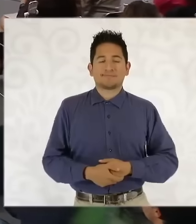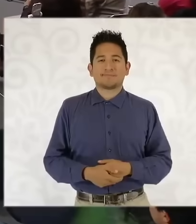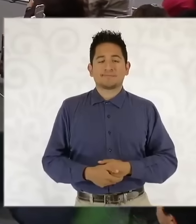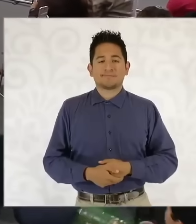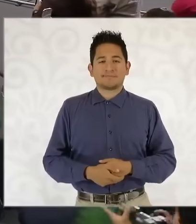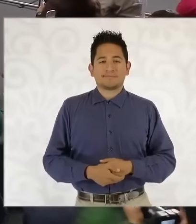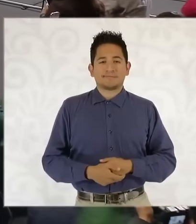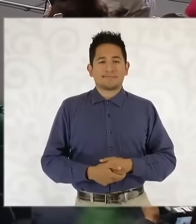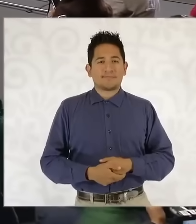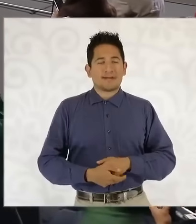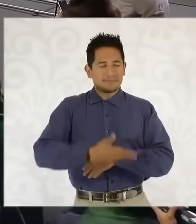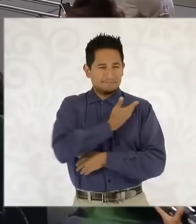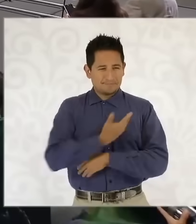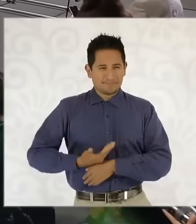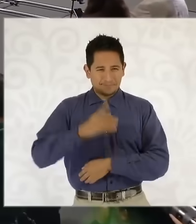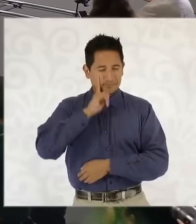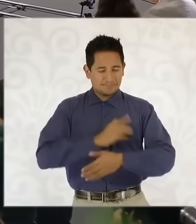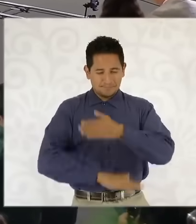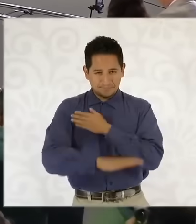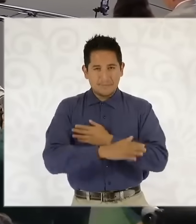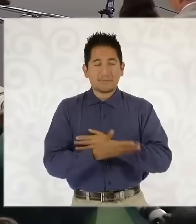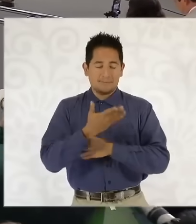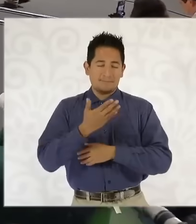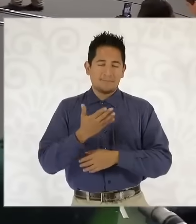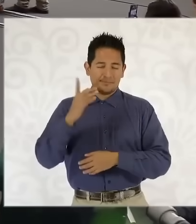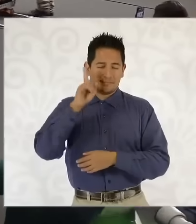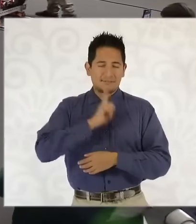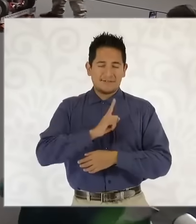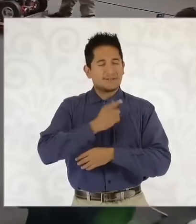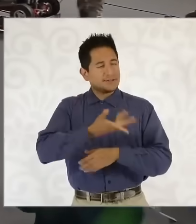Con su permiso, presidenta. Muy buenos días a todas y todos. El día de hoy vamos